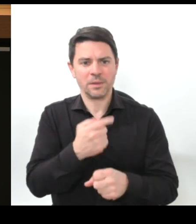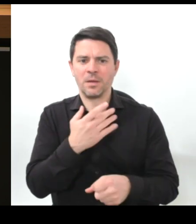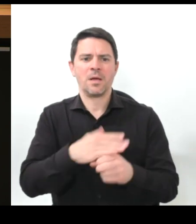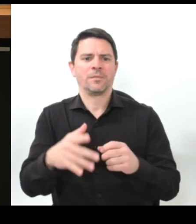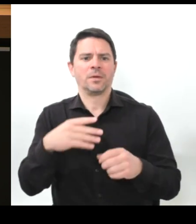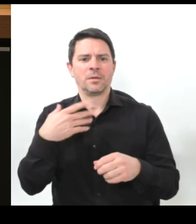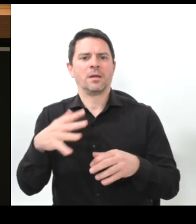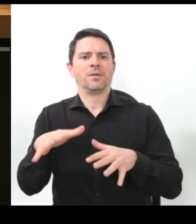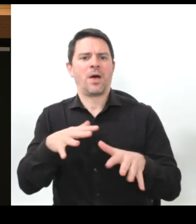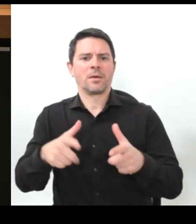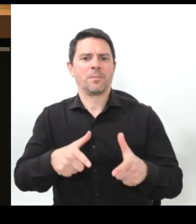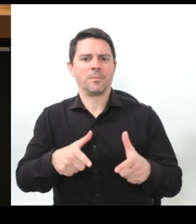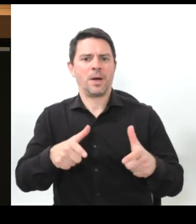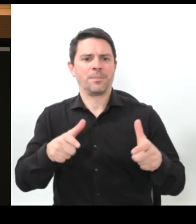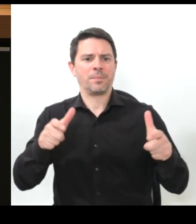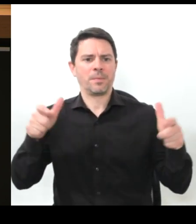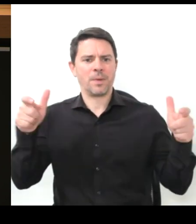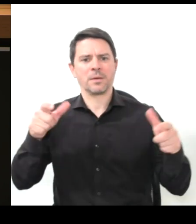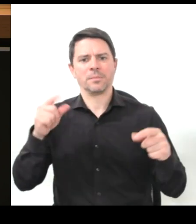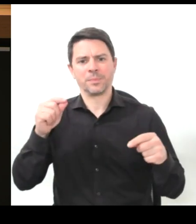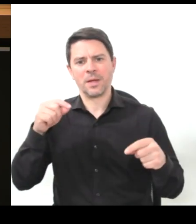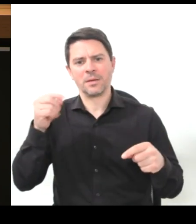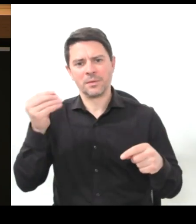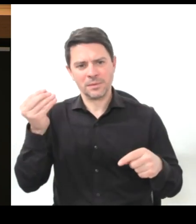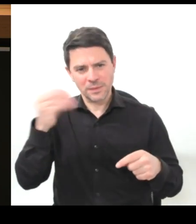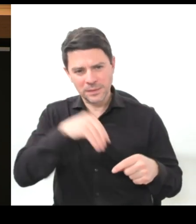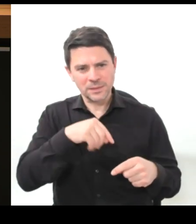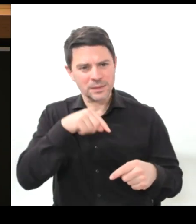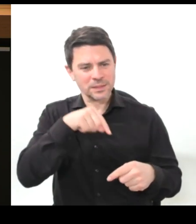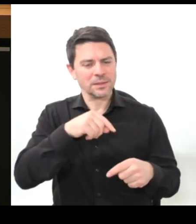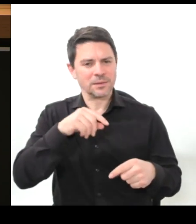dann aber an anderer Stelle in Brandenburg eine dreifache Fläche versiegeln. (Beifall)